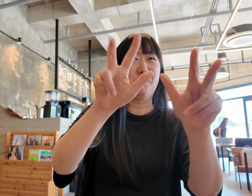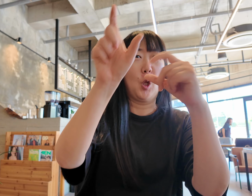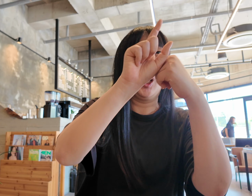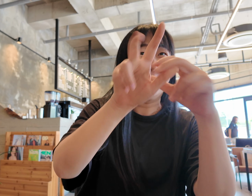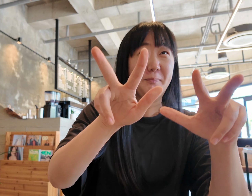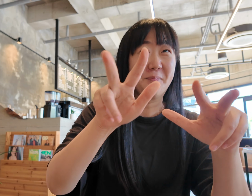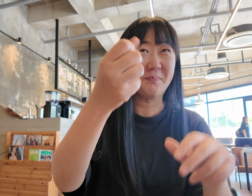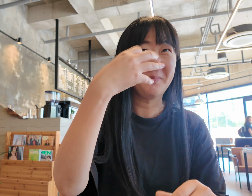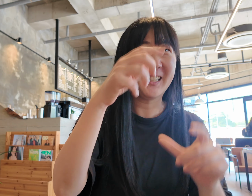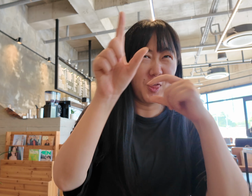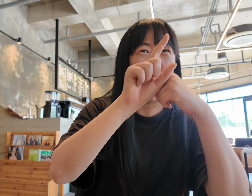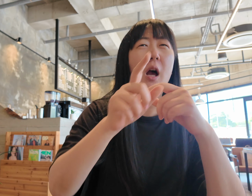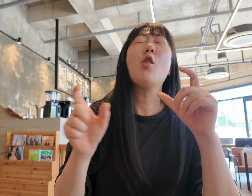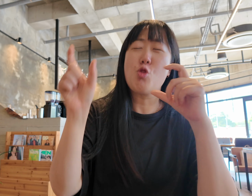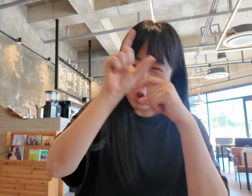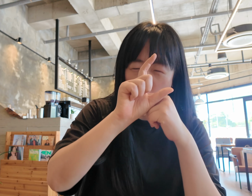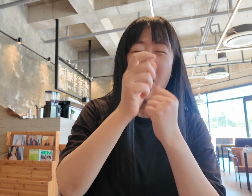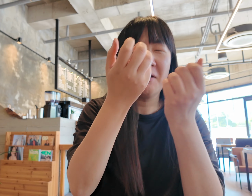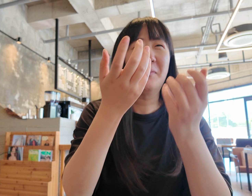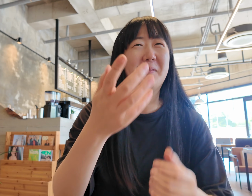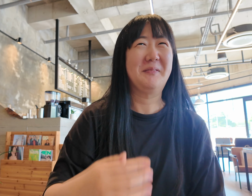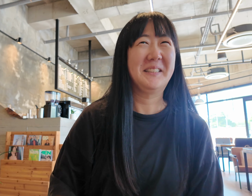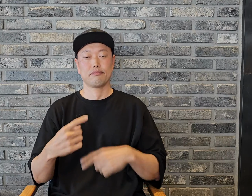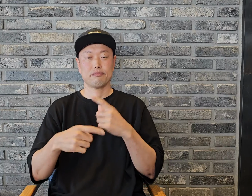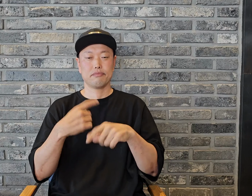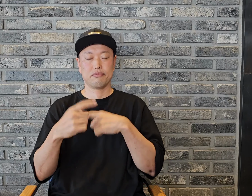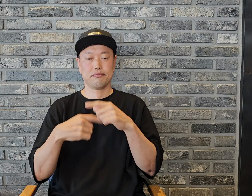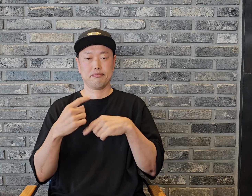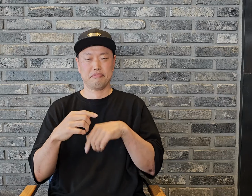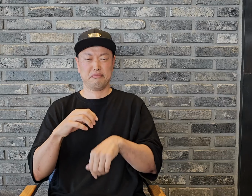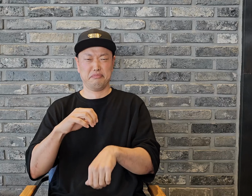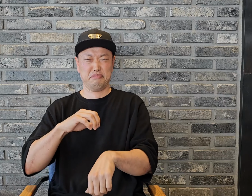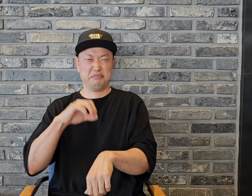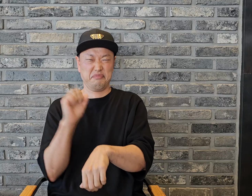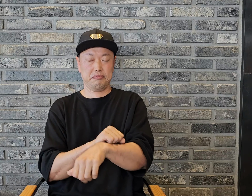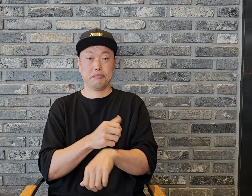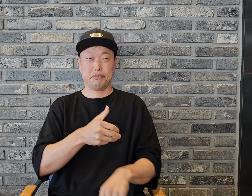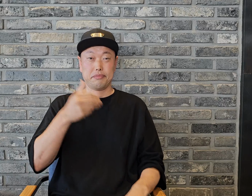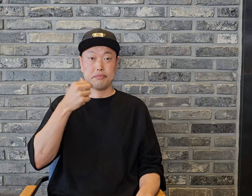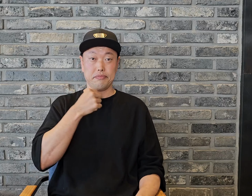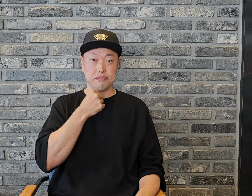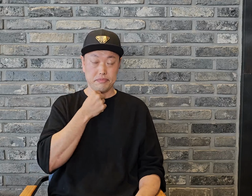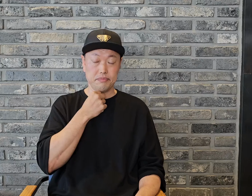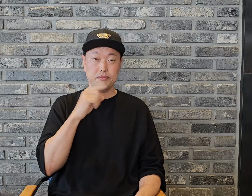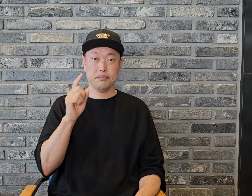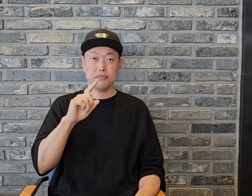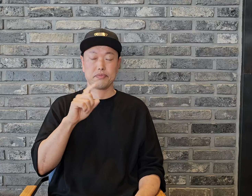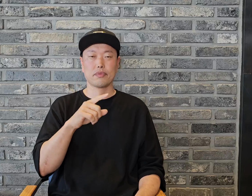Bitte erzähl mir jetzt mehr. Möchten Sie gut in der Gebärdensprache werden?